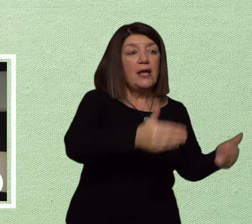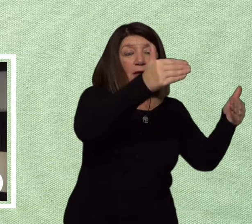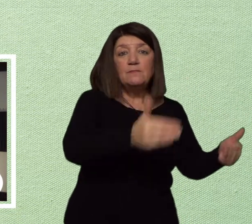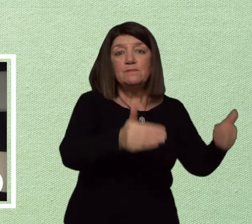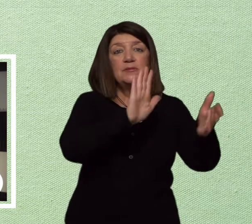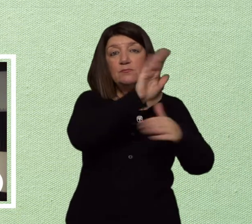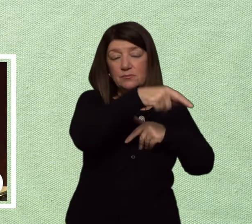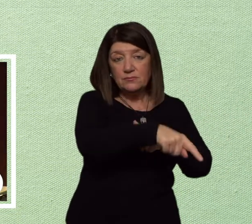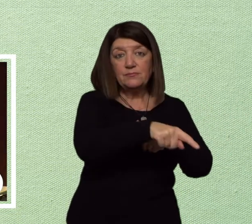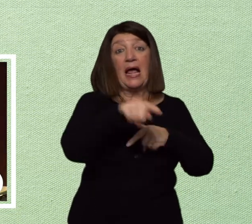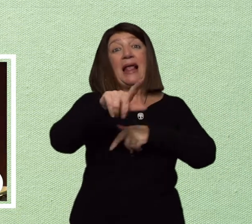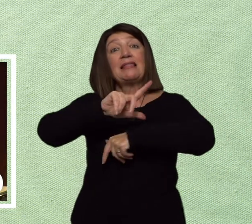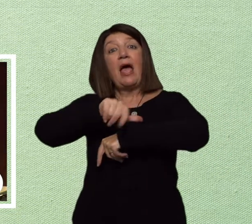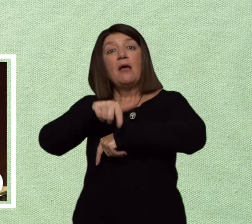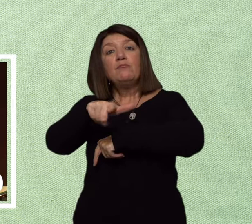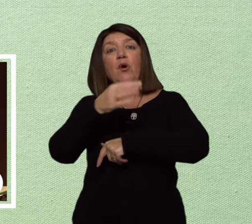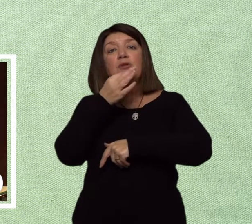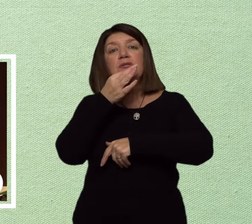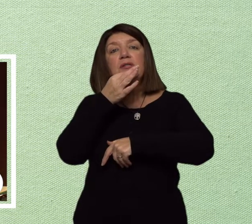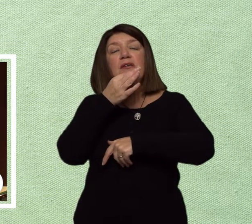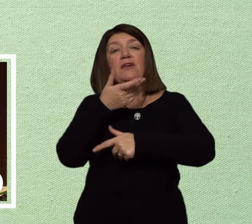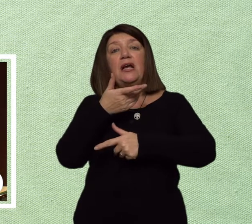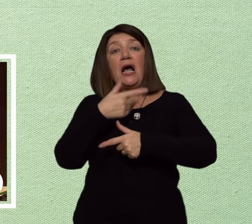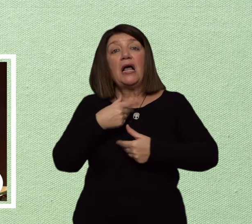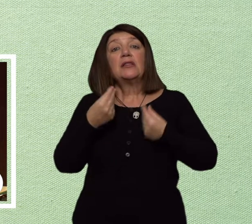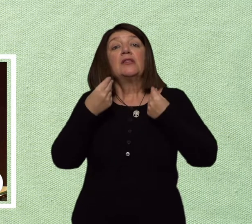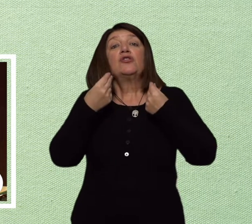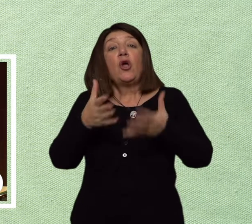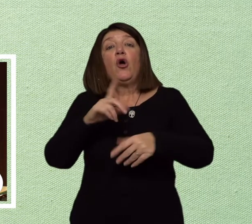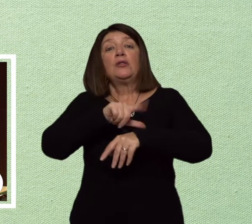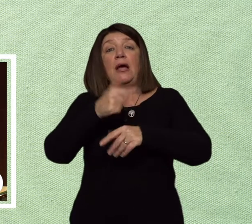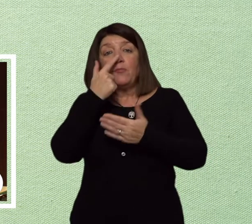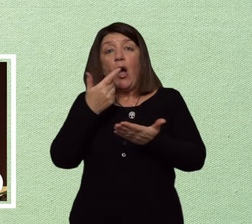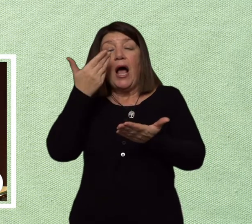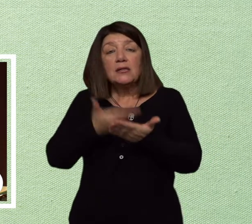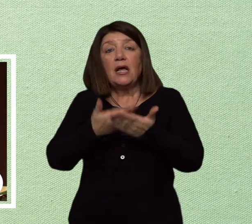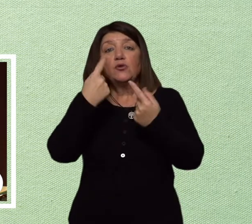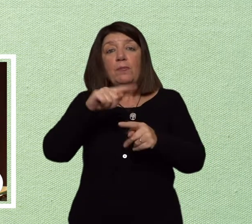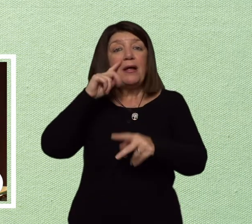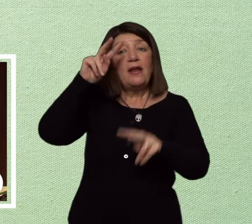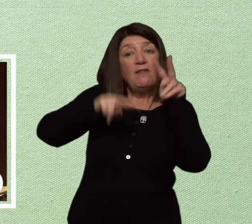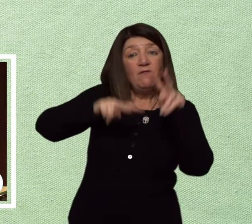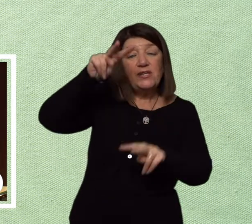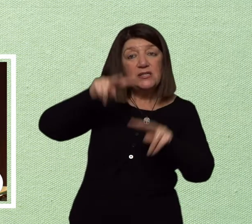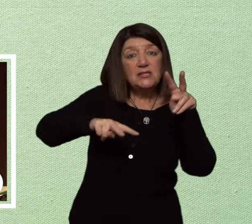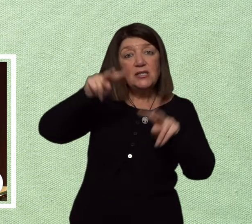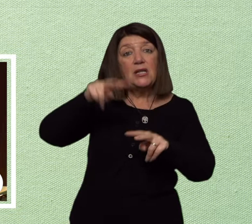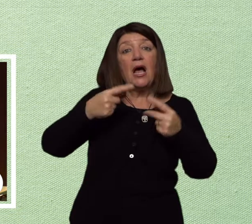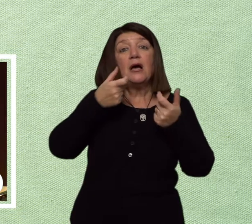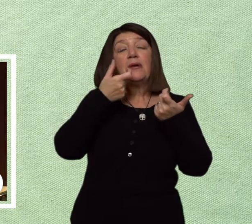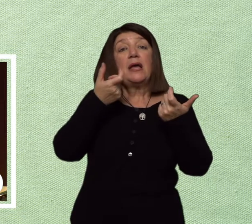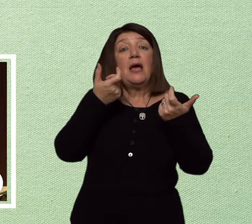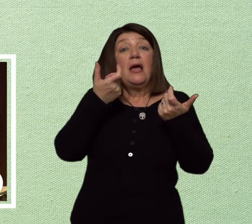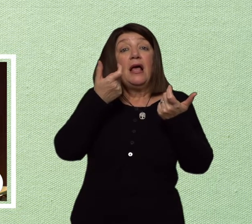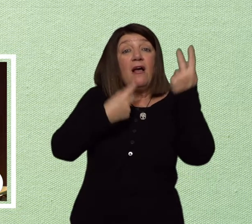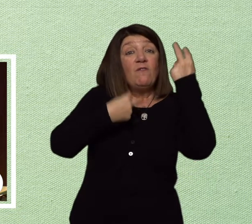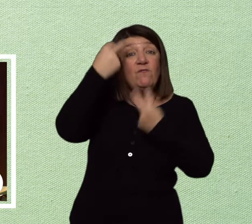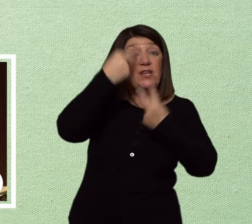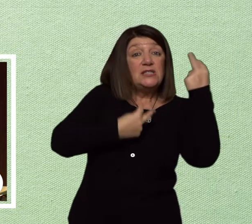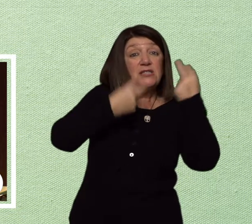legato a dare un giusto tempo per la visita quindi impiegare il tempo necessario e magari sfruttare...